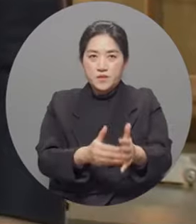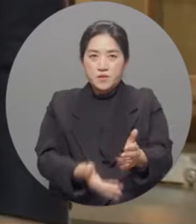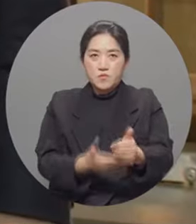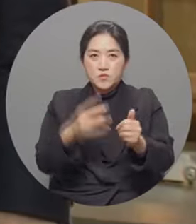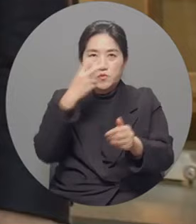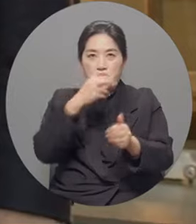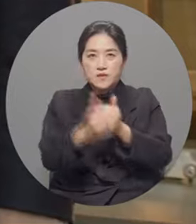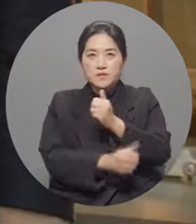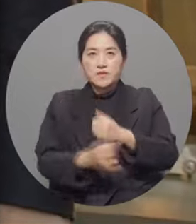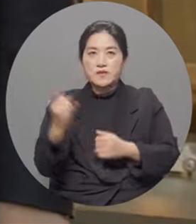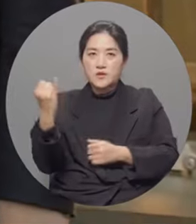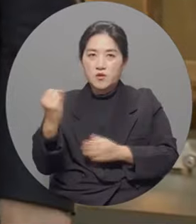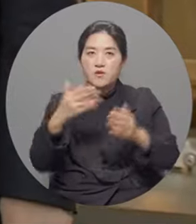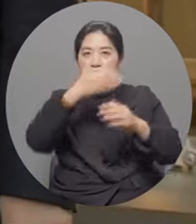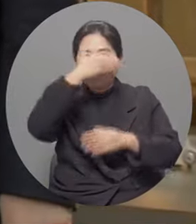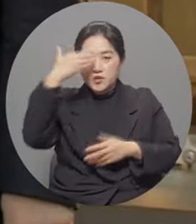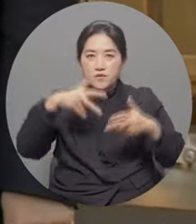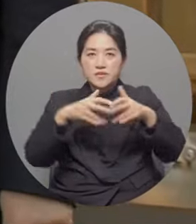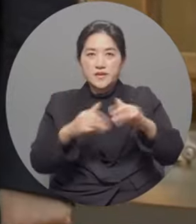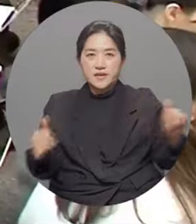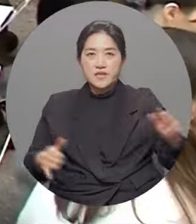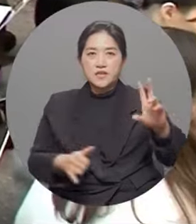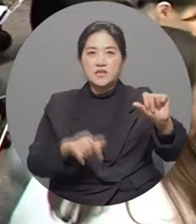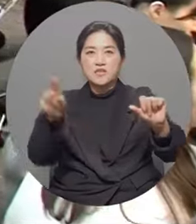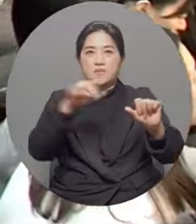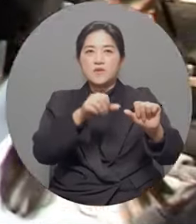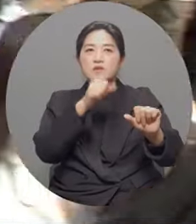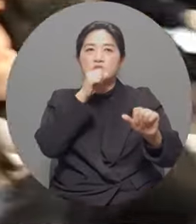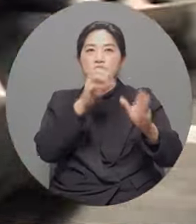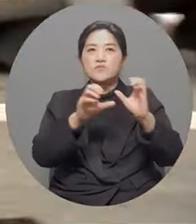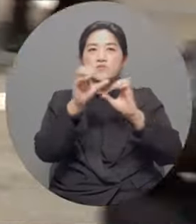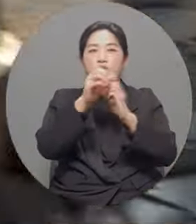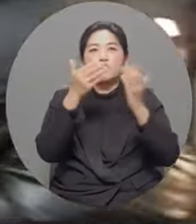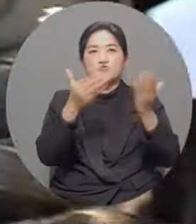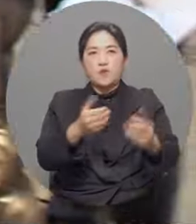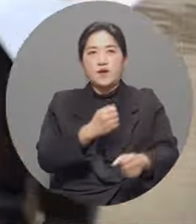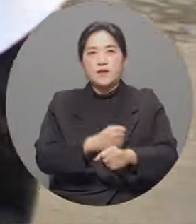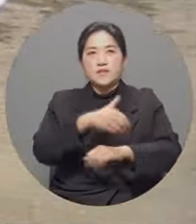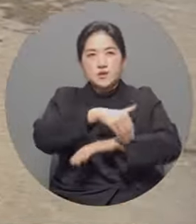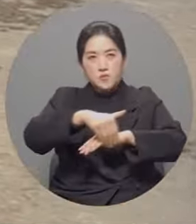(기자) 두 번째 회의를 마친 공관위는 여성과 청년, 장애인에게 25%의 가산점을